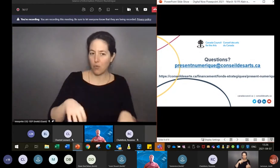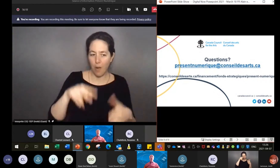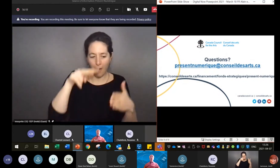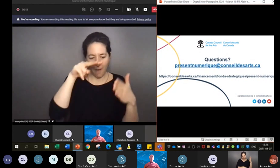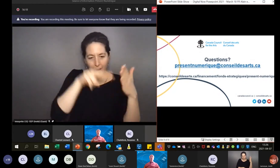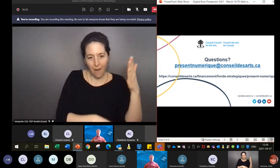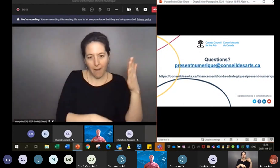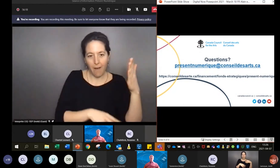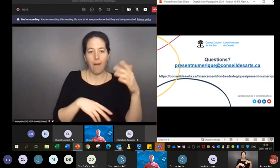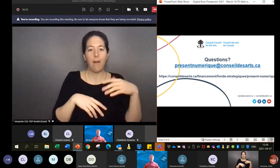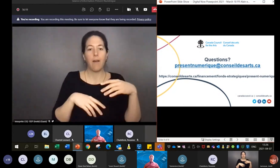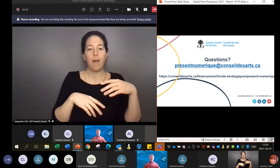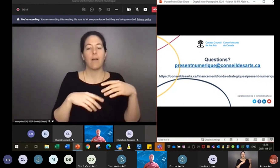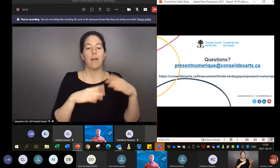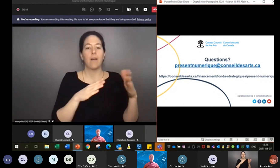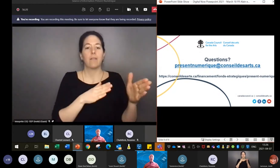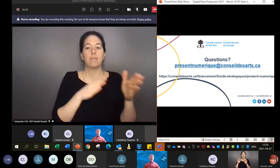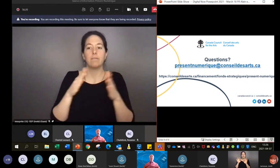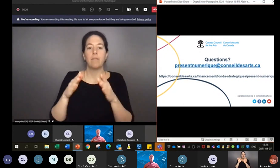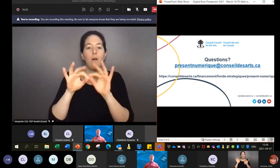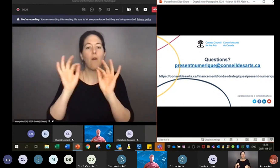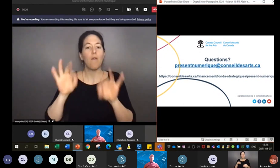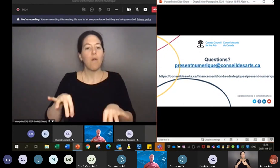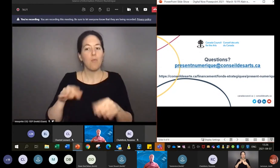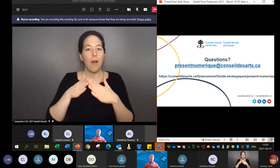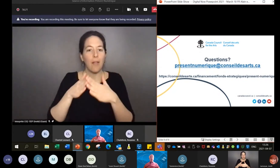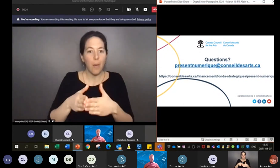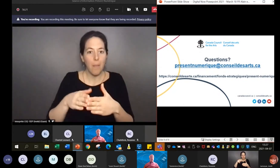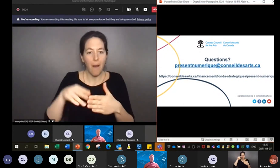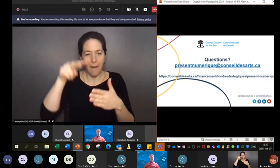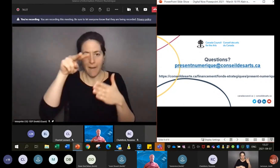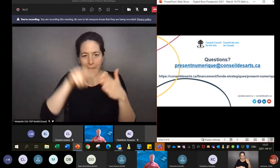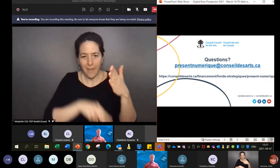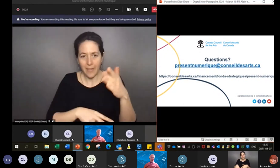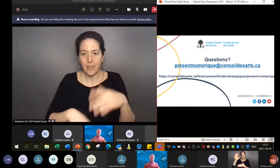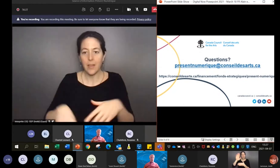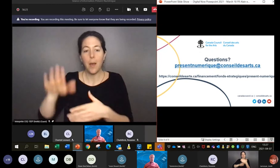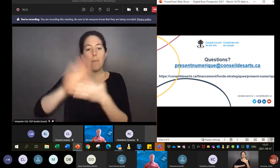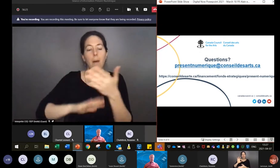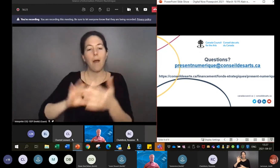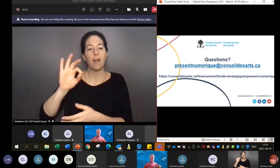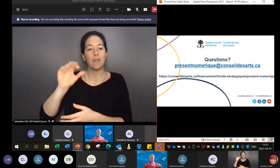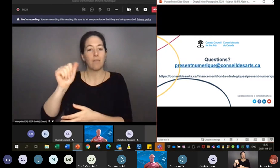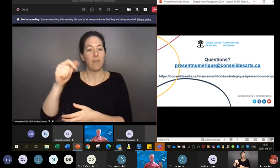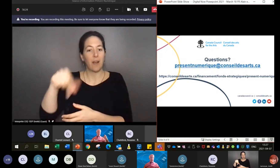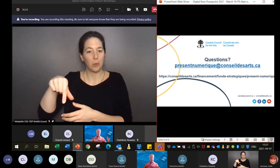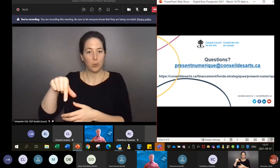avoir lu le formulaire de demande. La page « Foire aux questions », je vous invite à